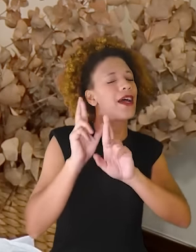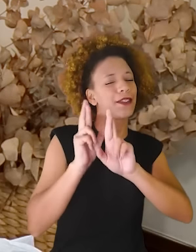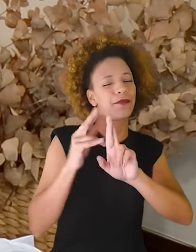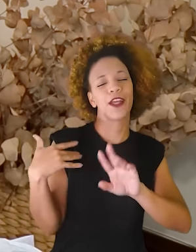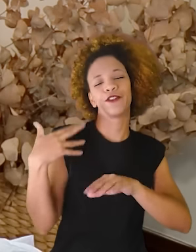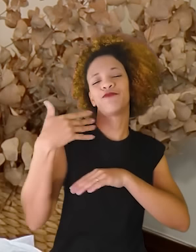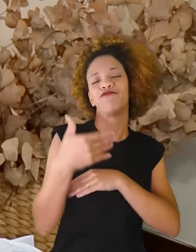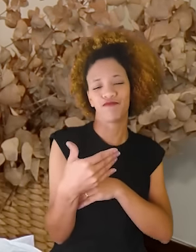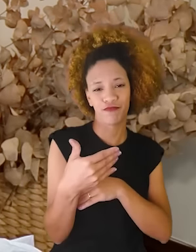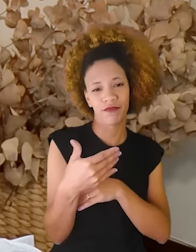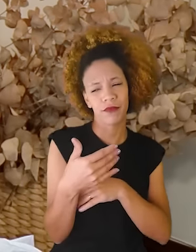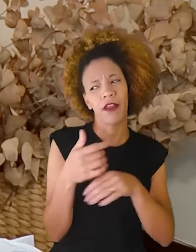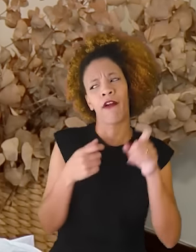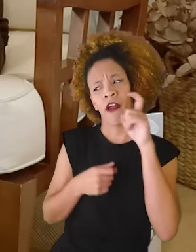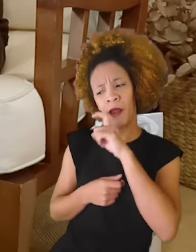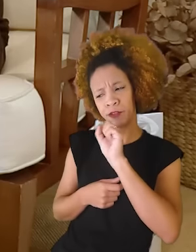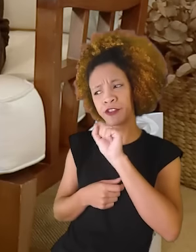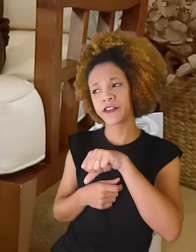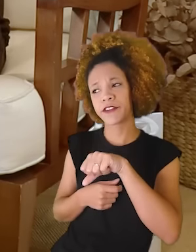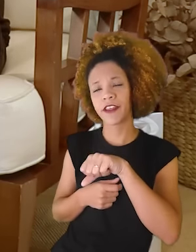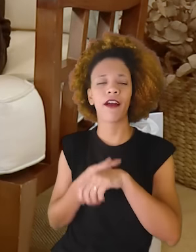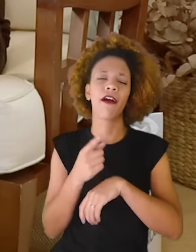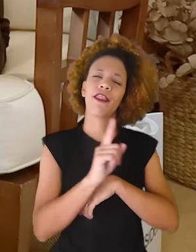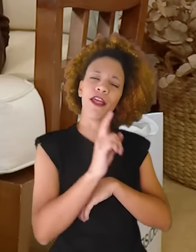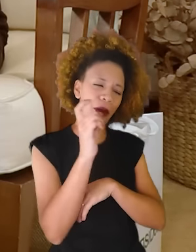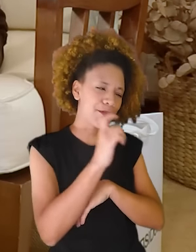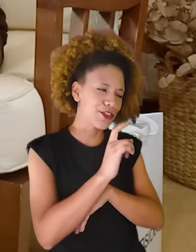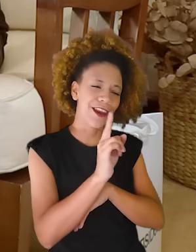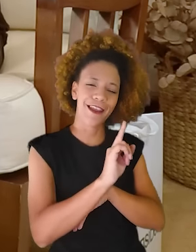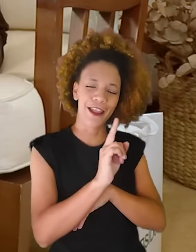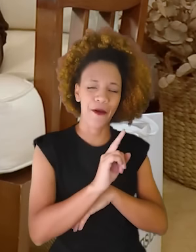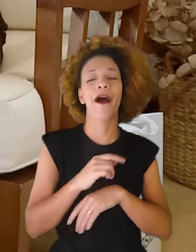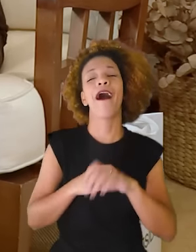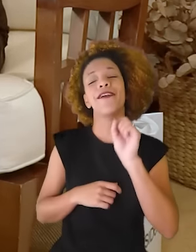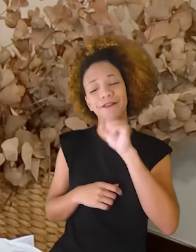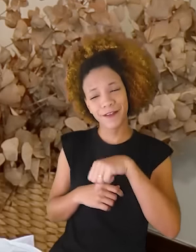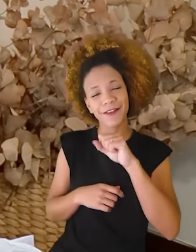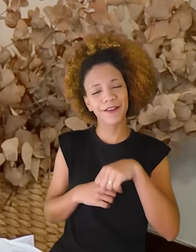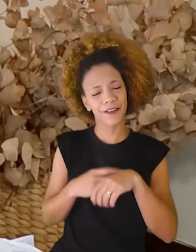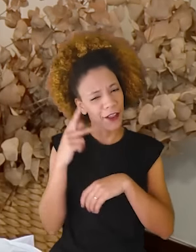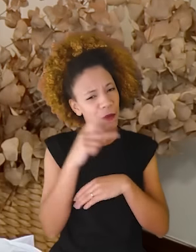todos os tempos é mentira sim não é mentira mentira sim é [ __ ] eu estou aqui duvido que